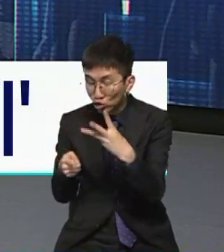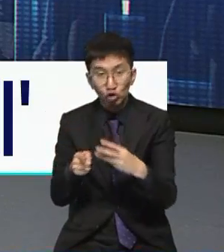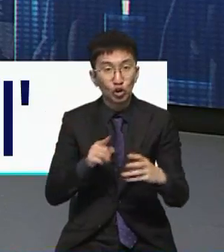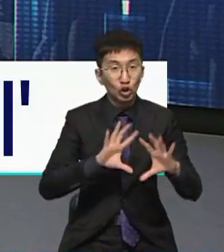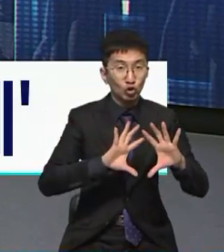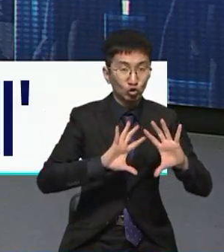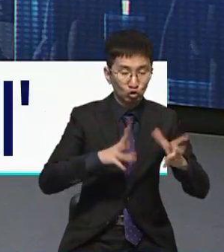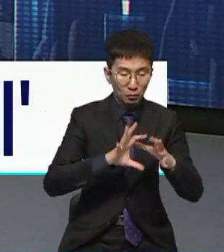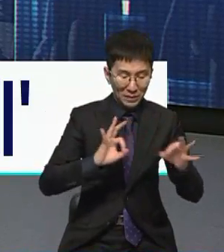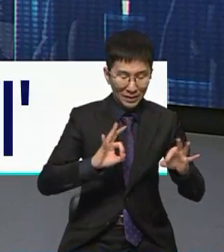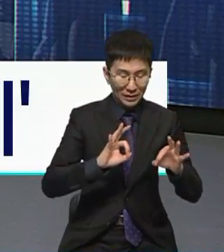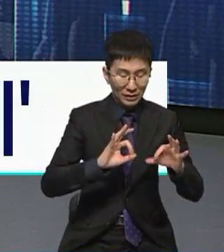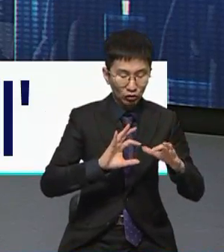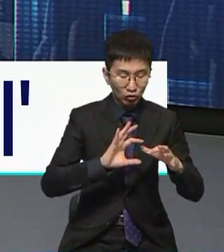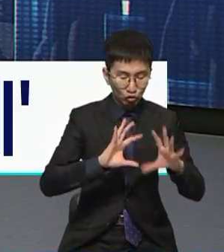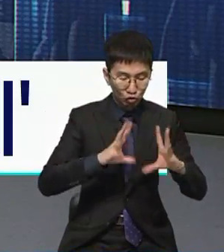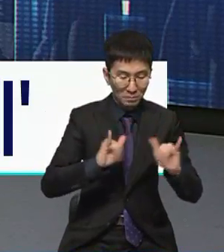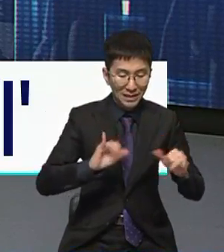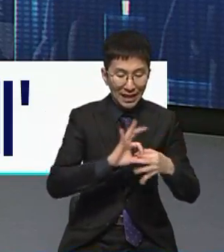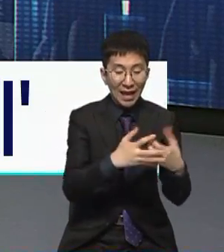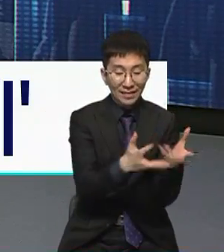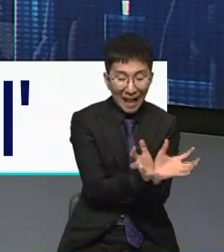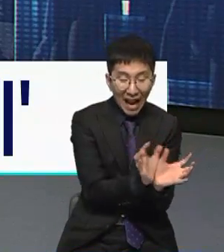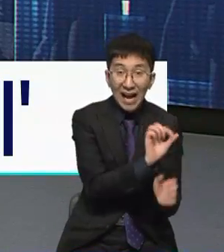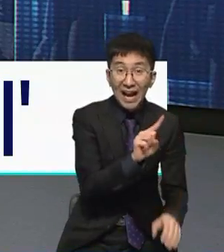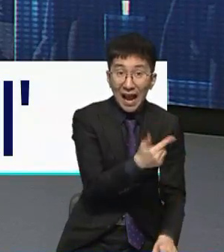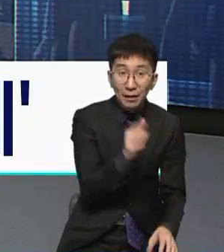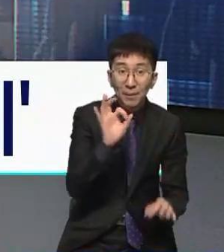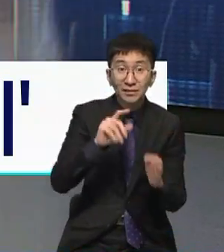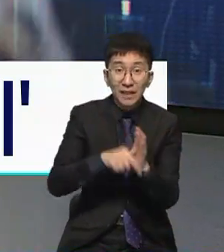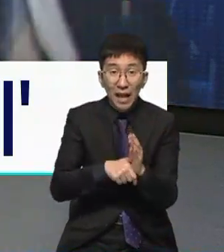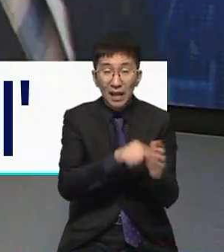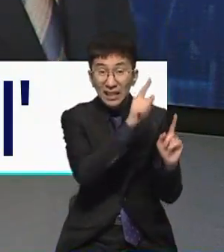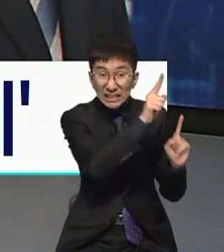국민의당 안철수 후보 모두 오차 범위 밖에서 민주당 이재명 후보를 앞설 걸로